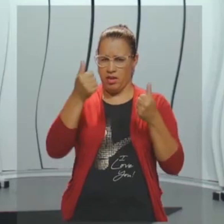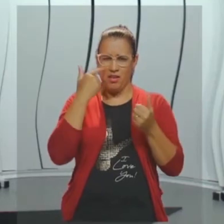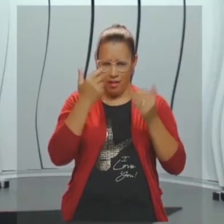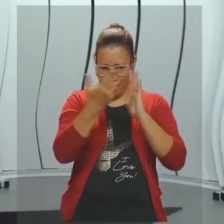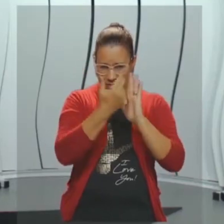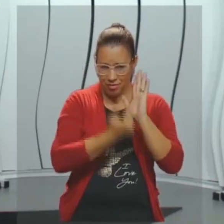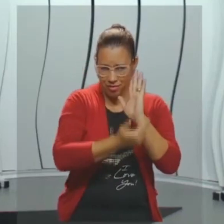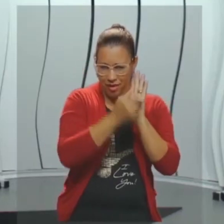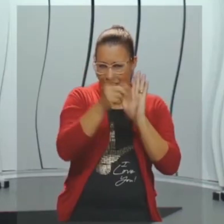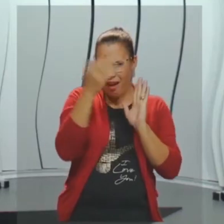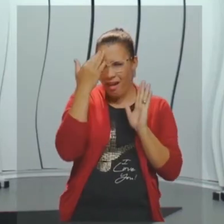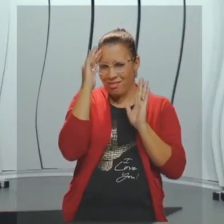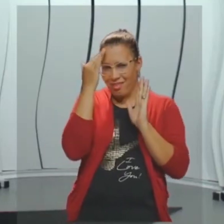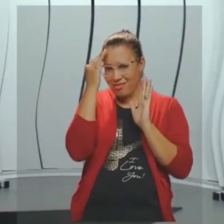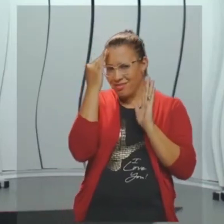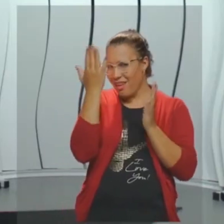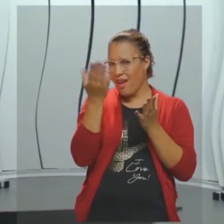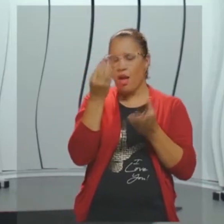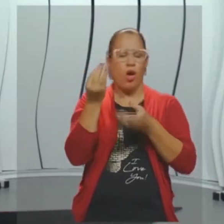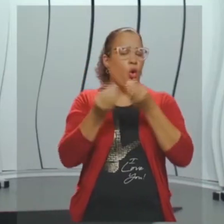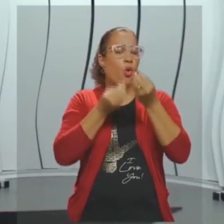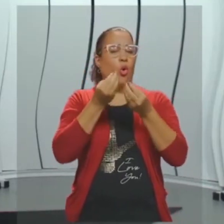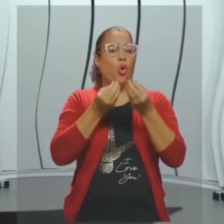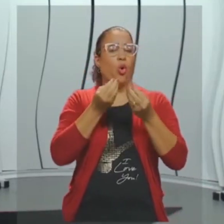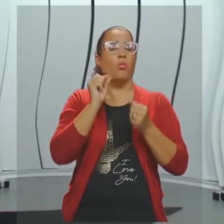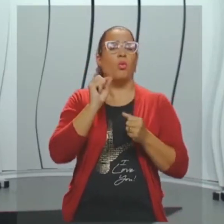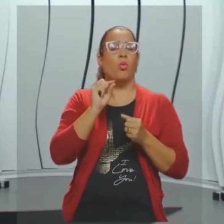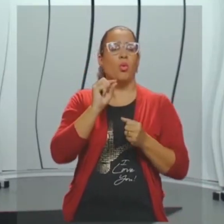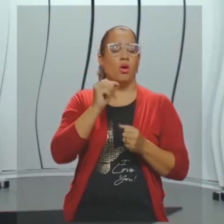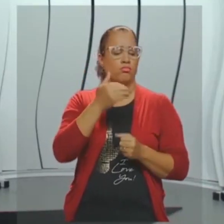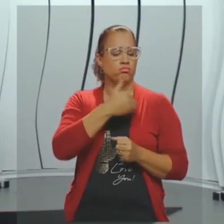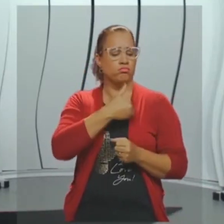pra você ter uma noção da localização desses órgãos.